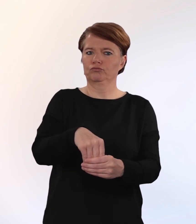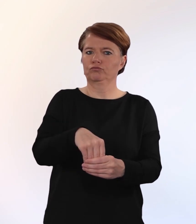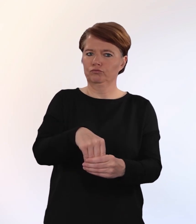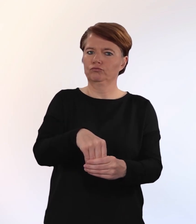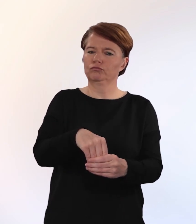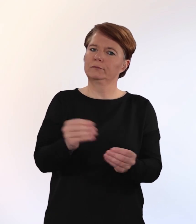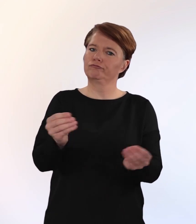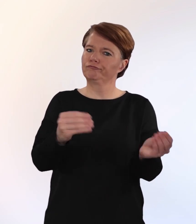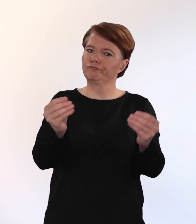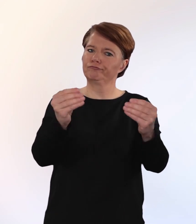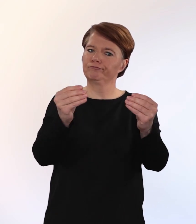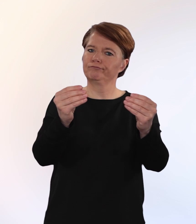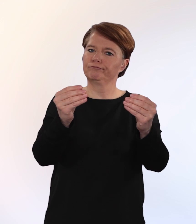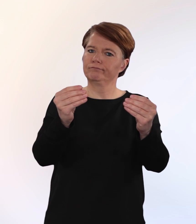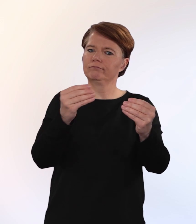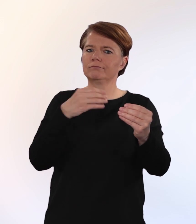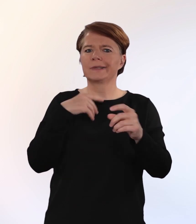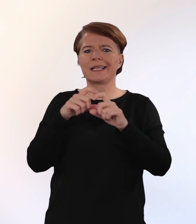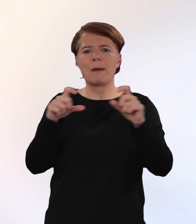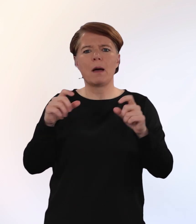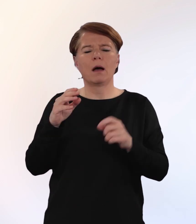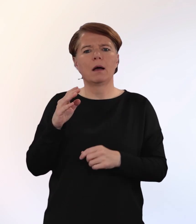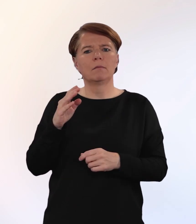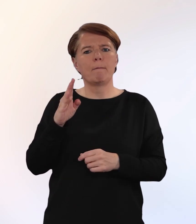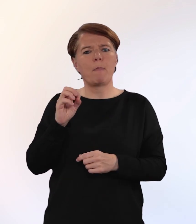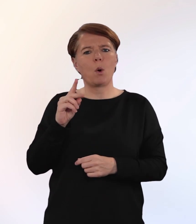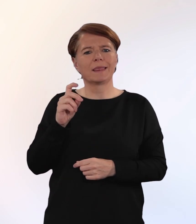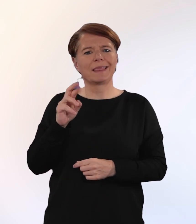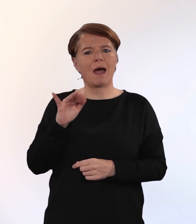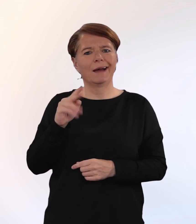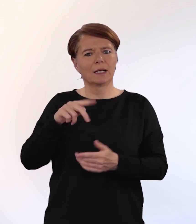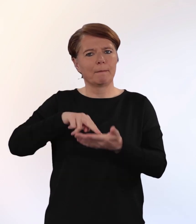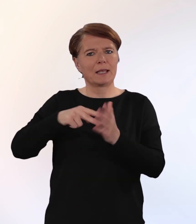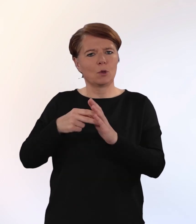erweitern und meine Bordering Methode einsetzen.